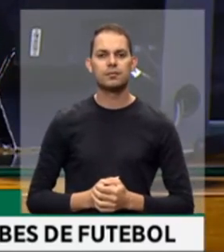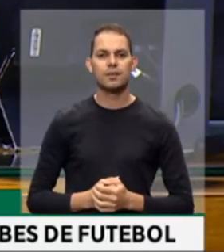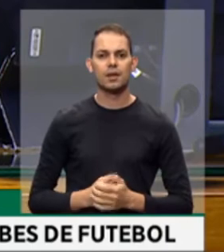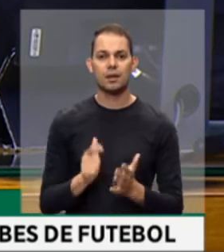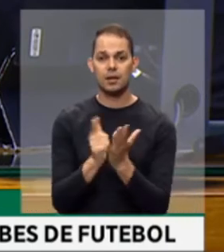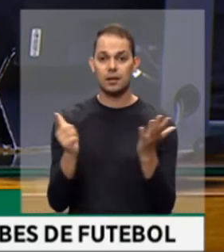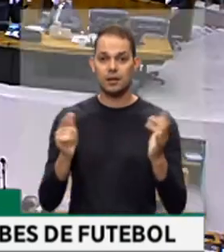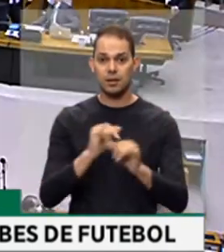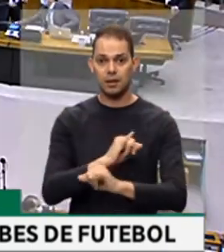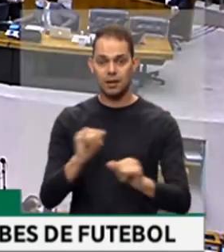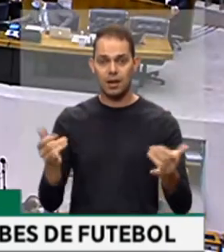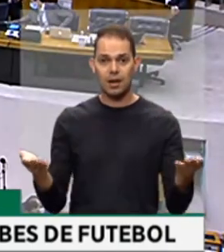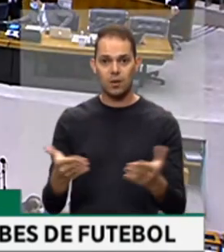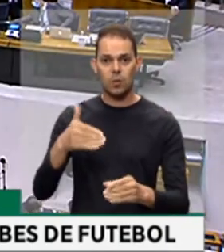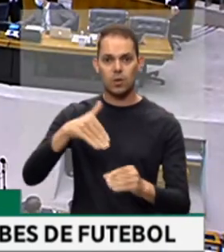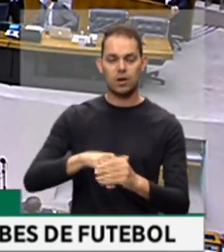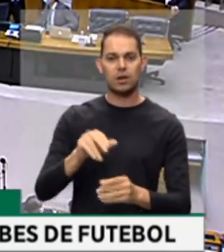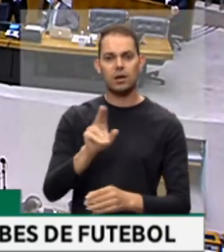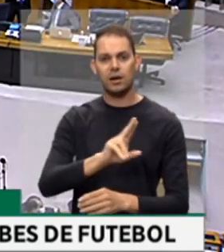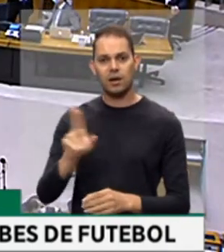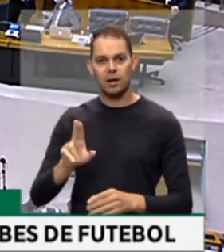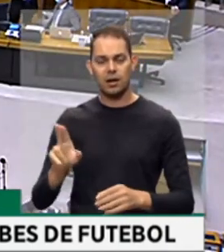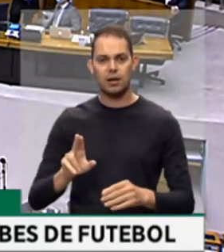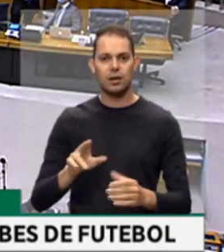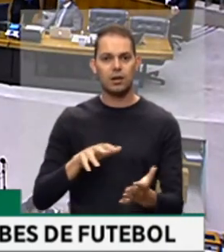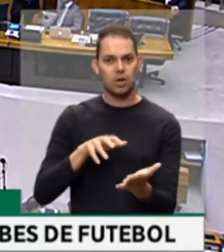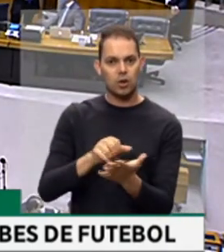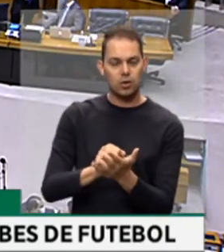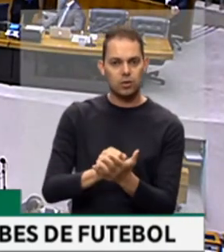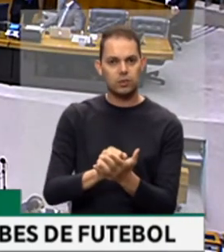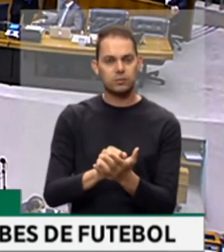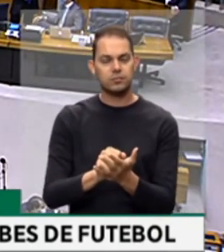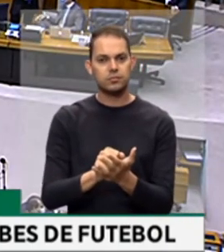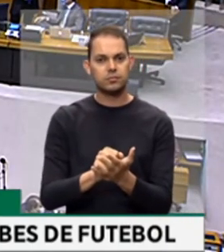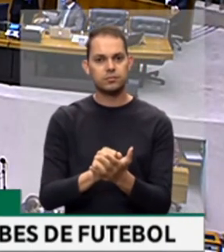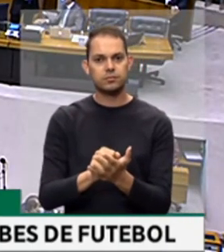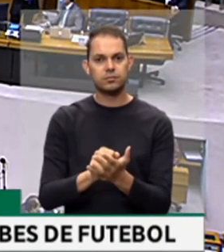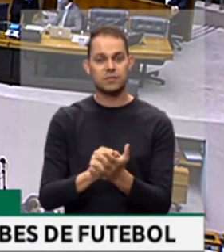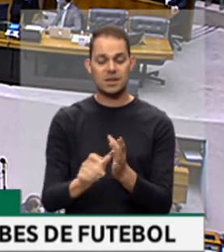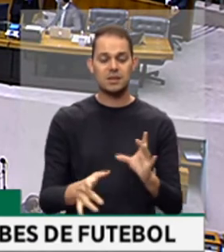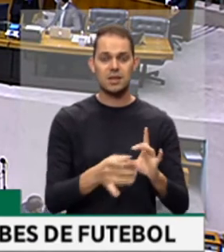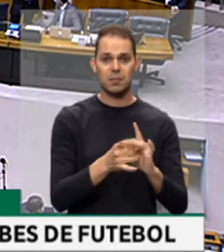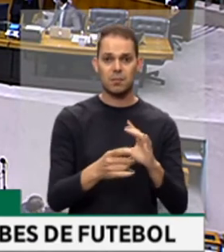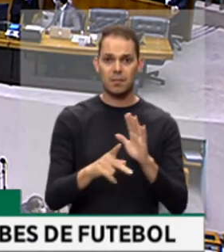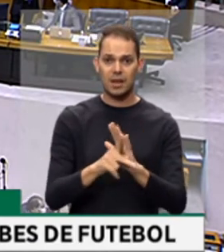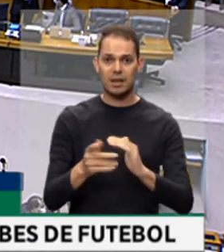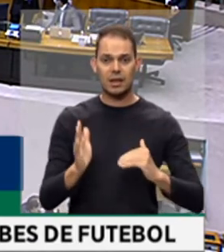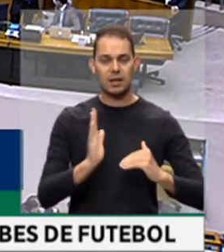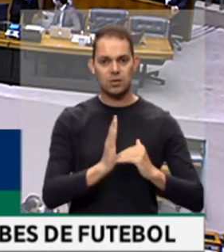[PRESIDENTE]: OK, VERIFICAÇÃO. VERIFICAÇÃO CONCEDIDA. -- [CARLOS OLIVEIRA]: OS DEPUTADOS VÃO FAZER VOTAÇÃO NOMINAL AGORA PELO SISTEMA